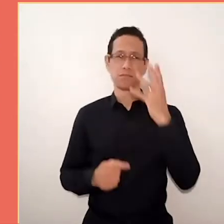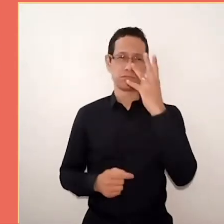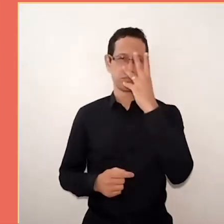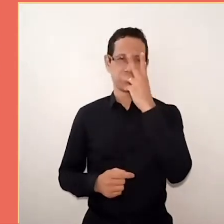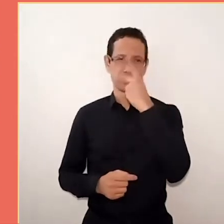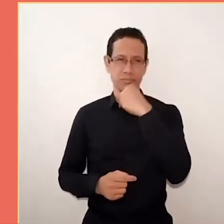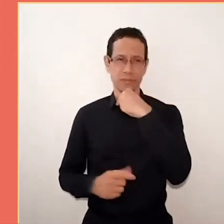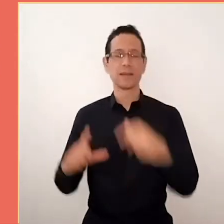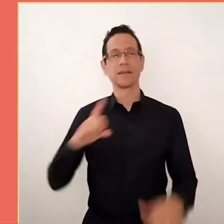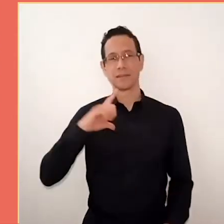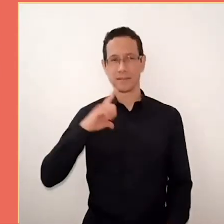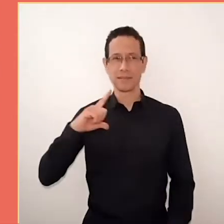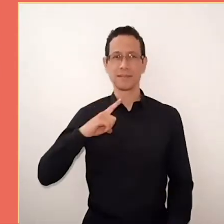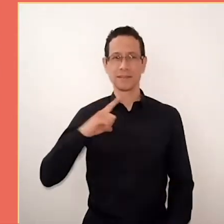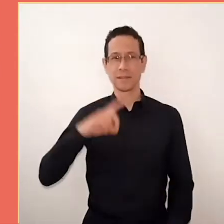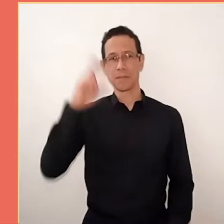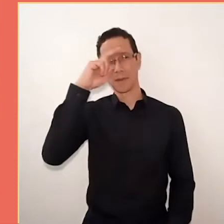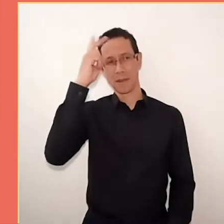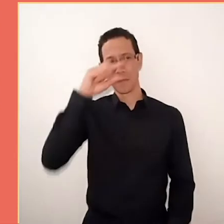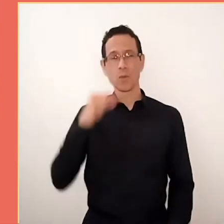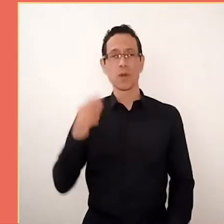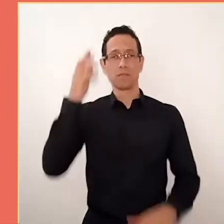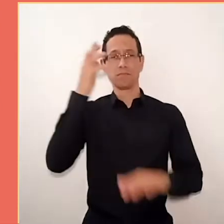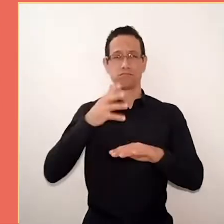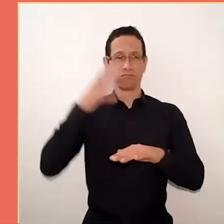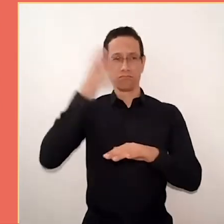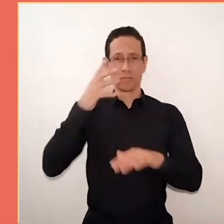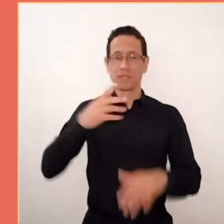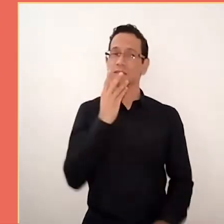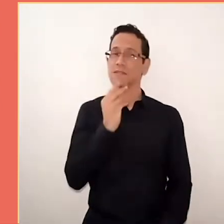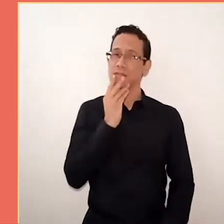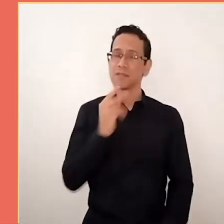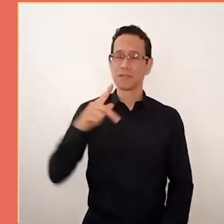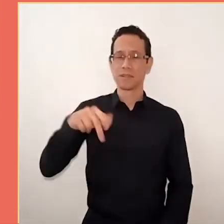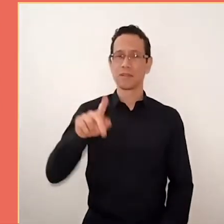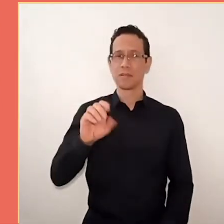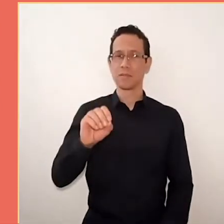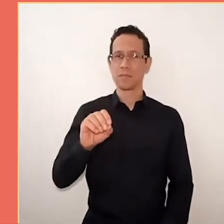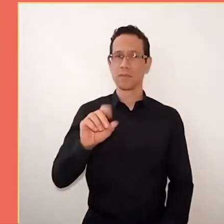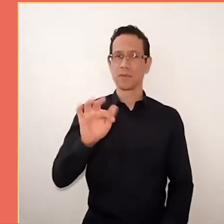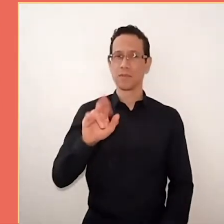Lembrando, ele foi uma conferência que o Paulo Freire deu no Congresso Brasileiro de Leitura em 1981.